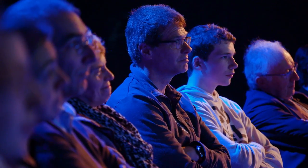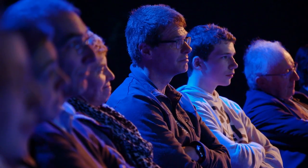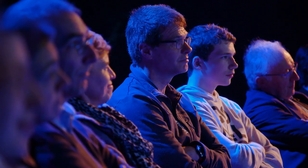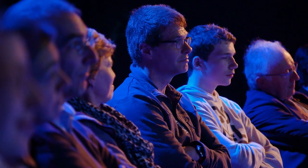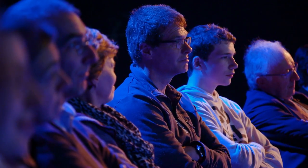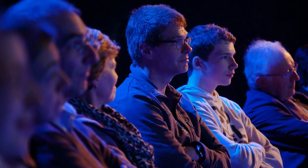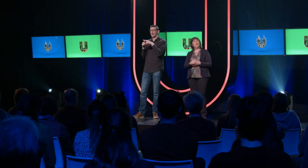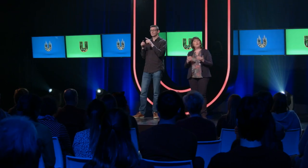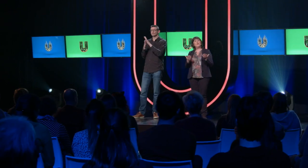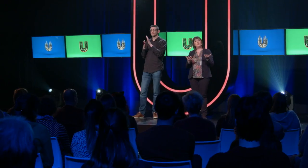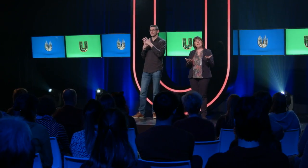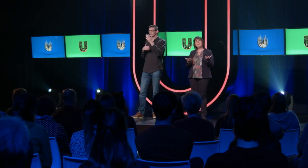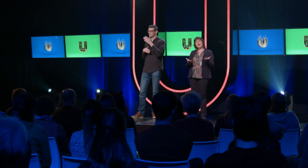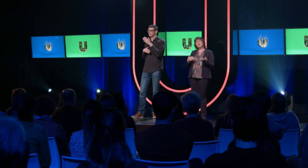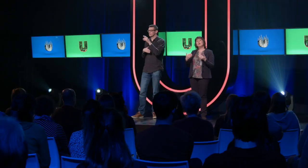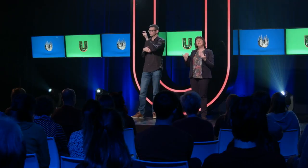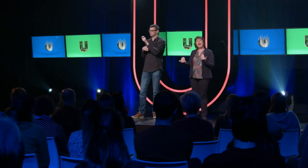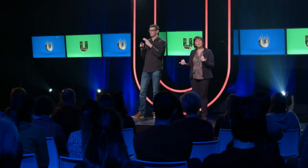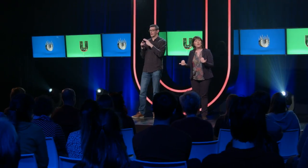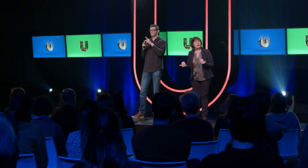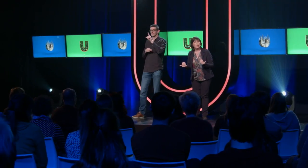Naamgebaren kunnen ook verwijzen naar iemands naam.